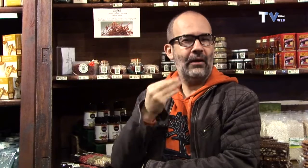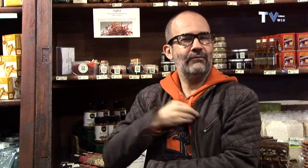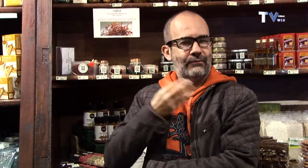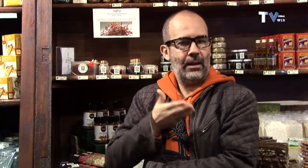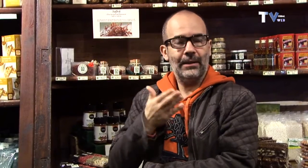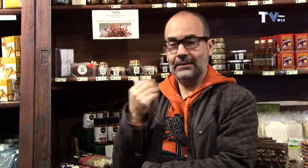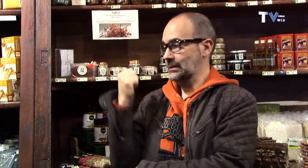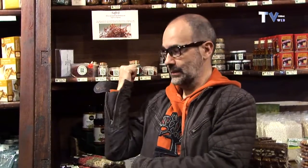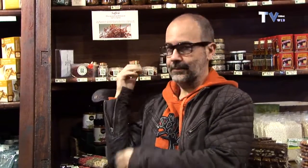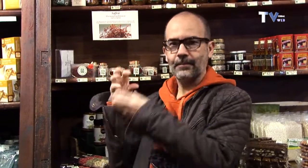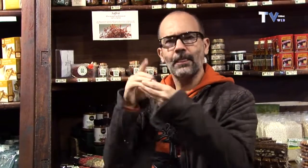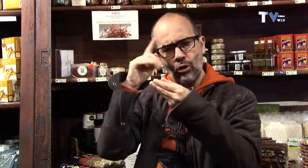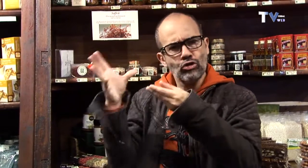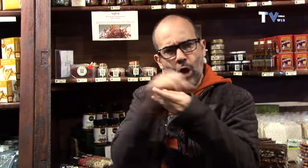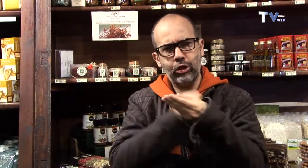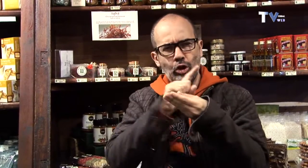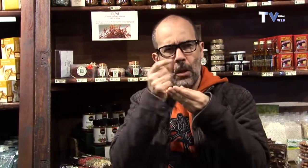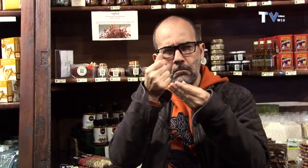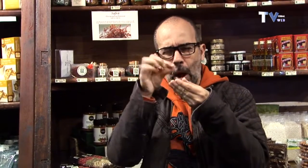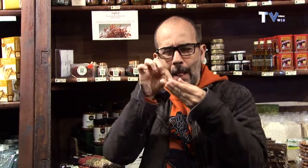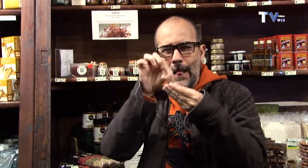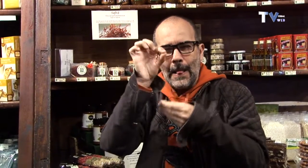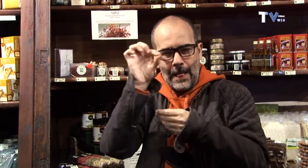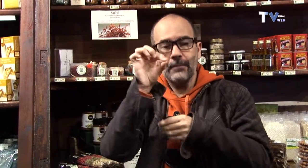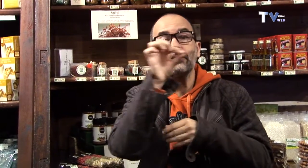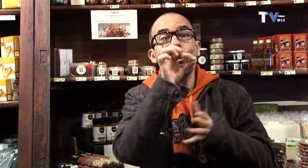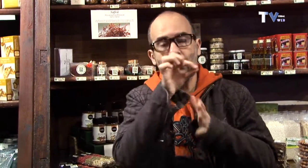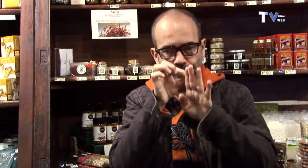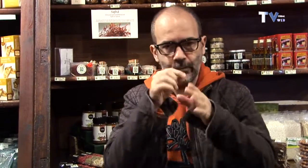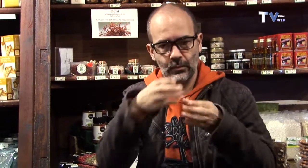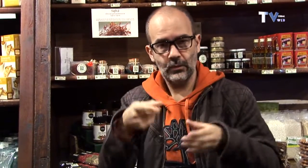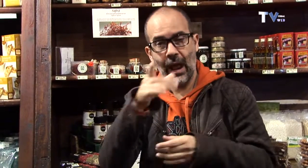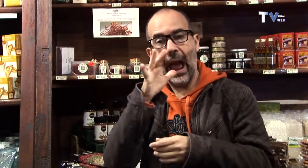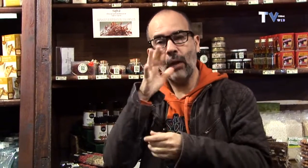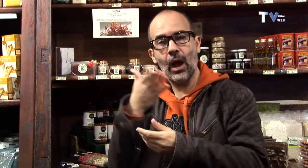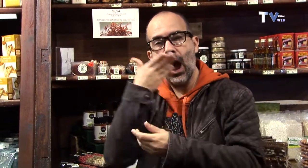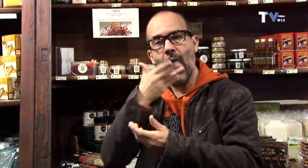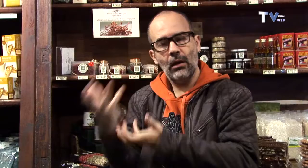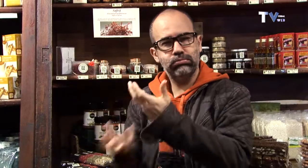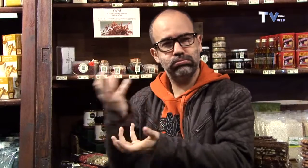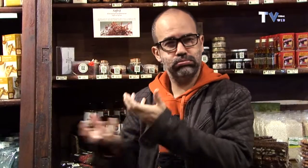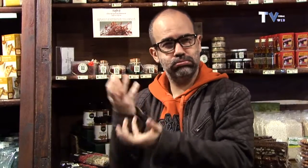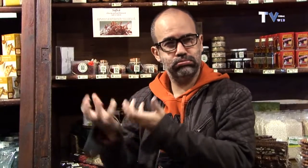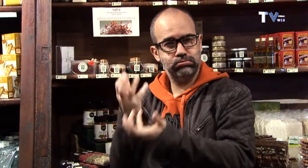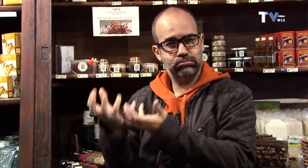Seguís el mismo proceso que siempre, compráis este azafrán que es caro pero vale la pena, solo necesitáis un poco, no todo.